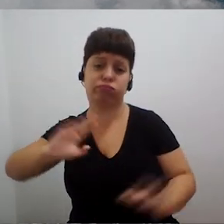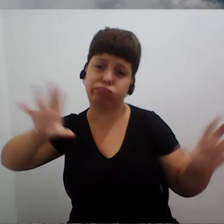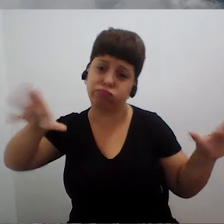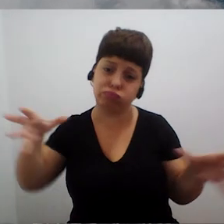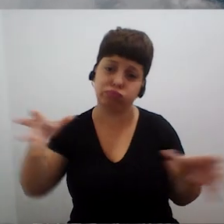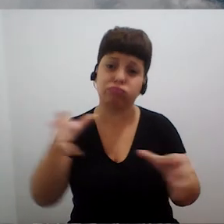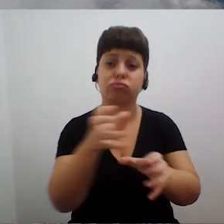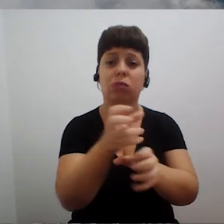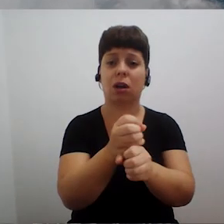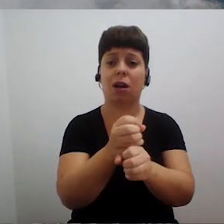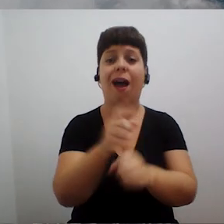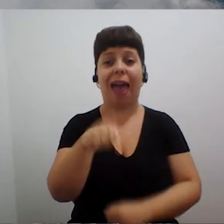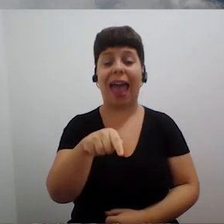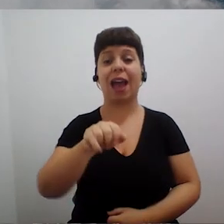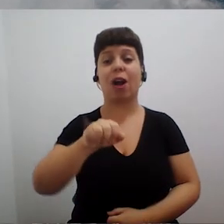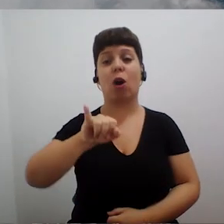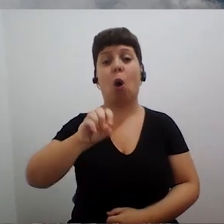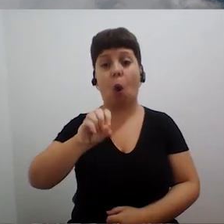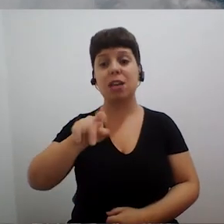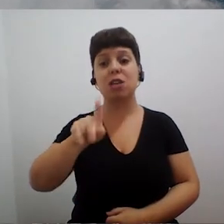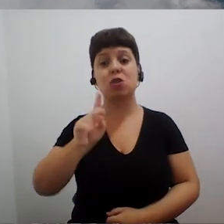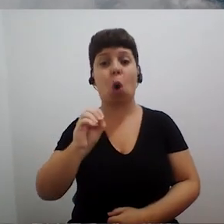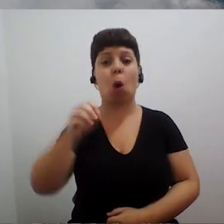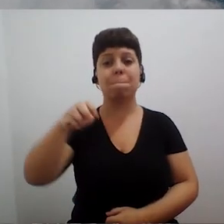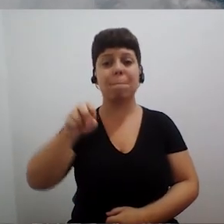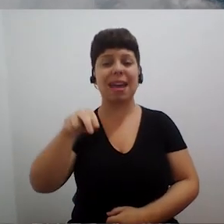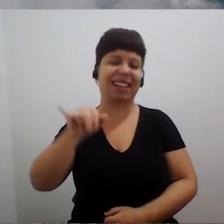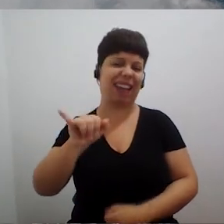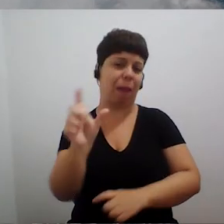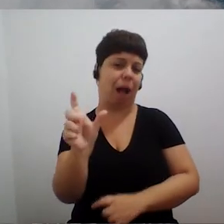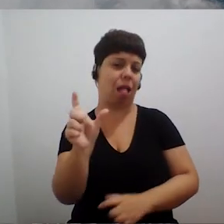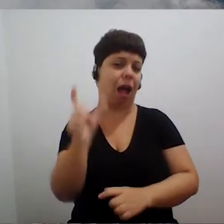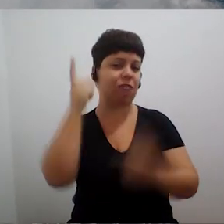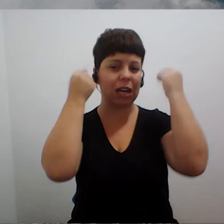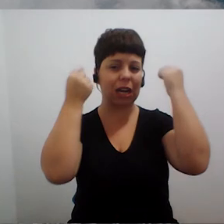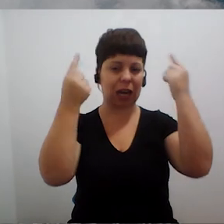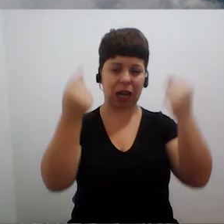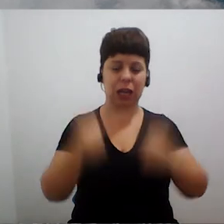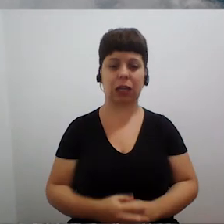E o movimento ecumênico quer exatamente favorecer, impulsionar,